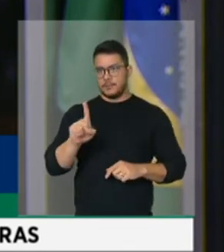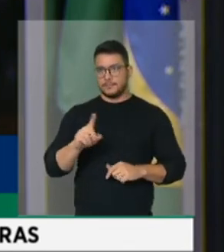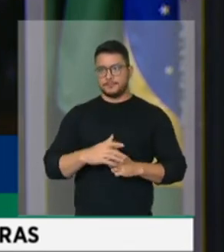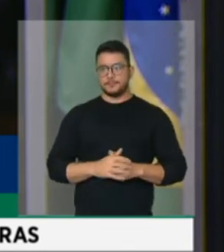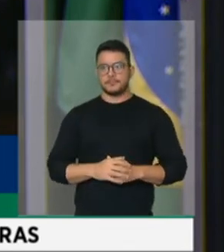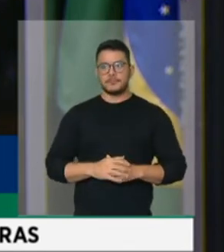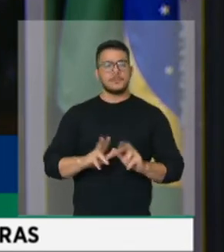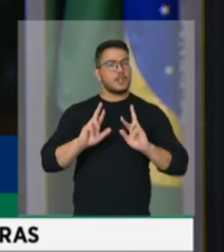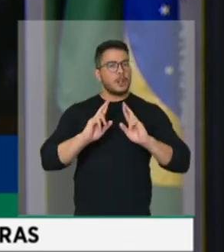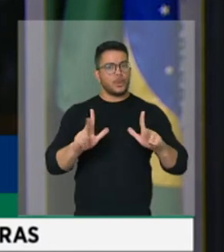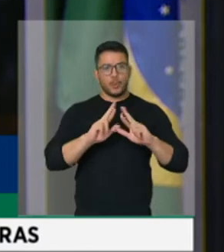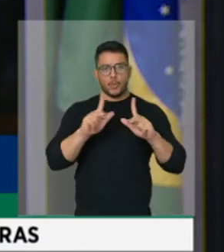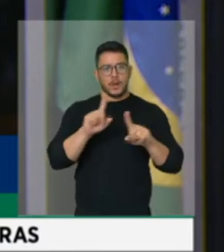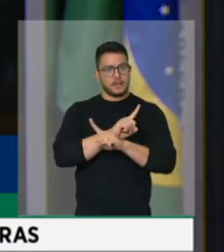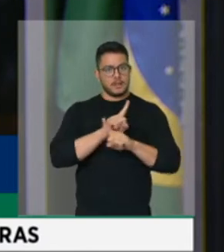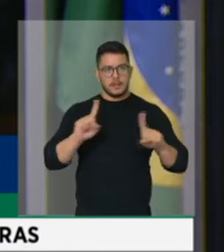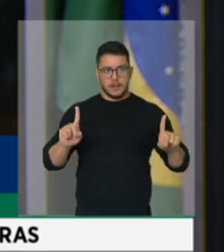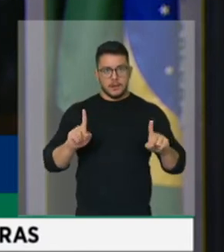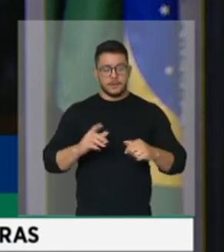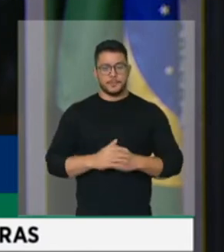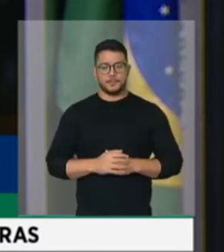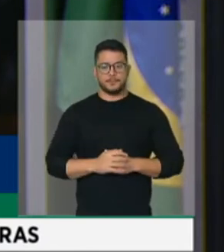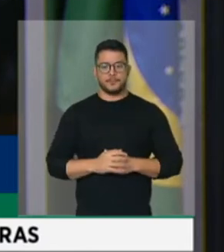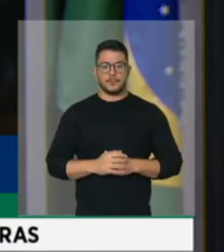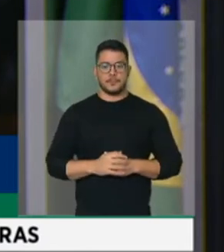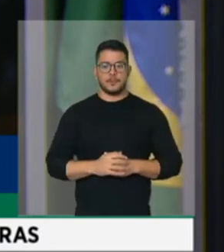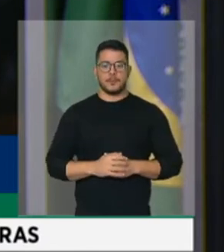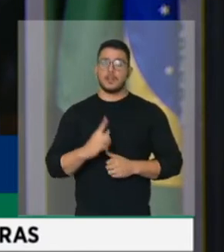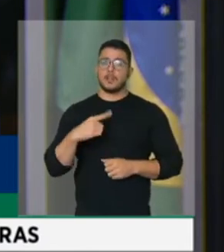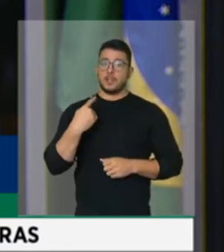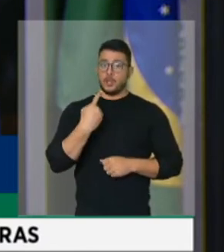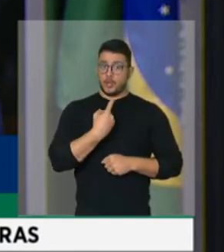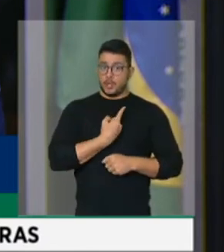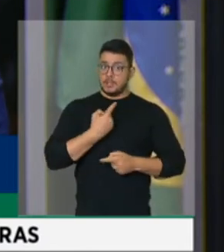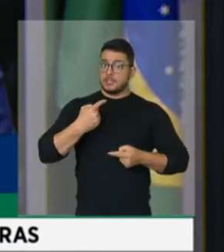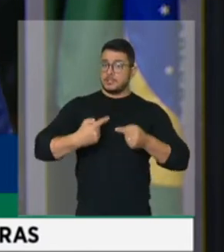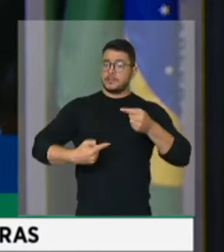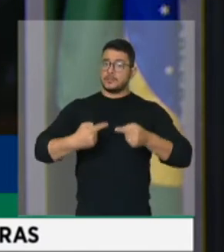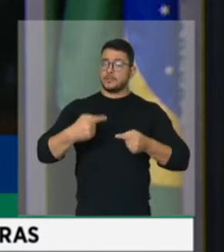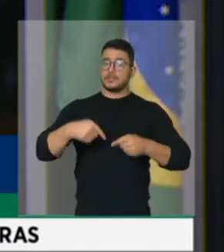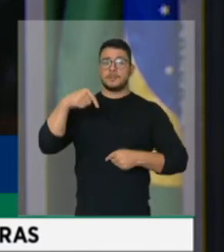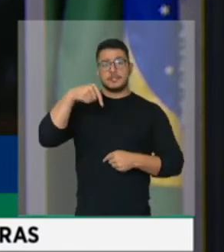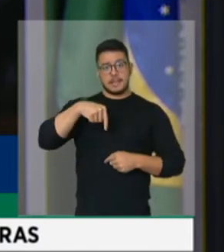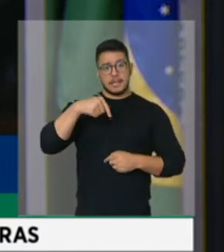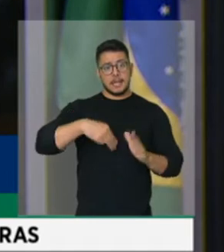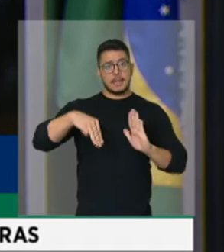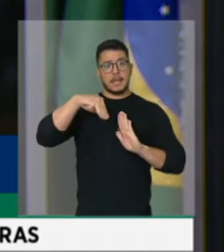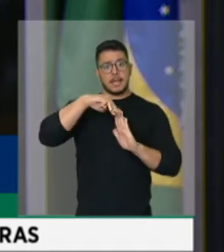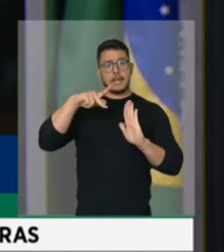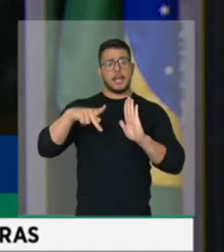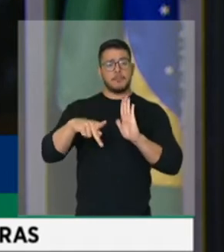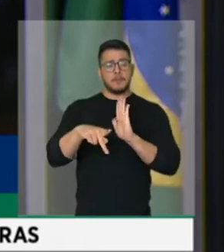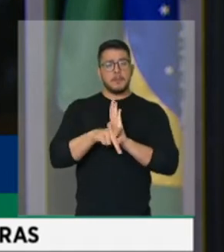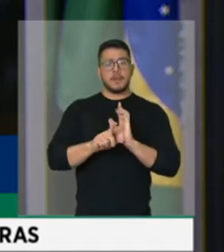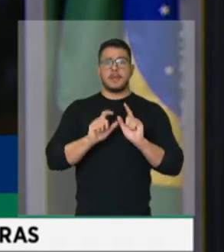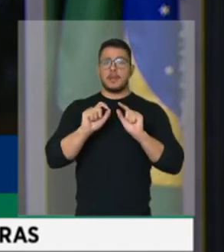DE ATIVOS. PRIVATIZAÇÃO SIGNIFICA VENDER A EMPRESA, VENDER AS HIDRELÉTRICAS, VENDER AS TERMOELÉTRICAS, VENDER AS LINHAS DE